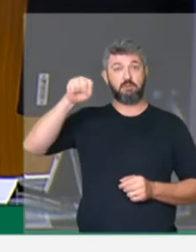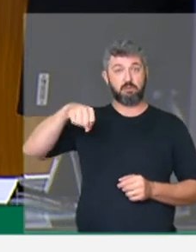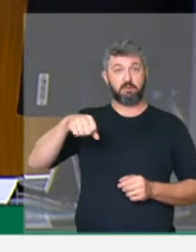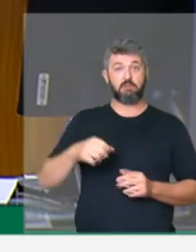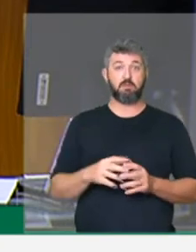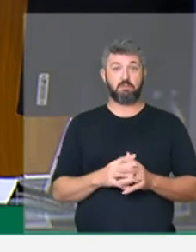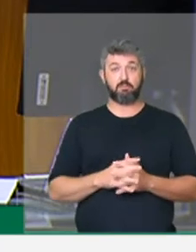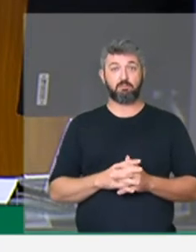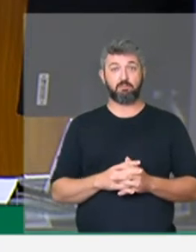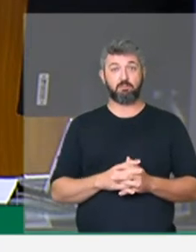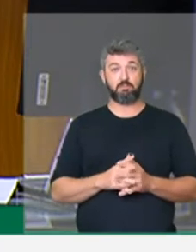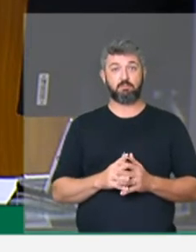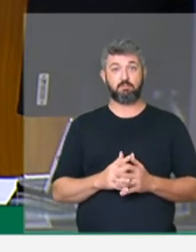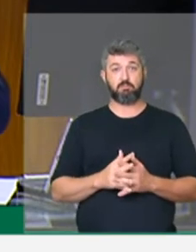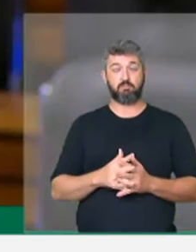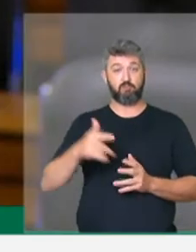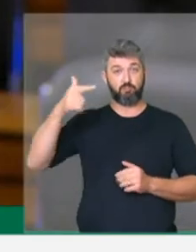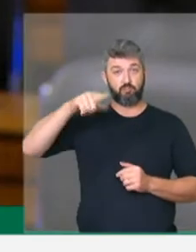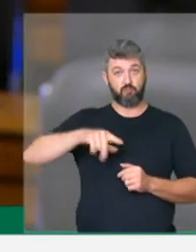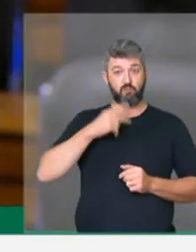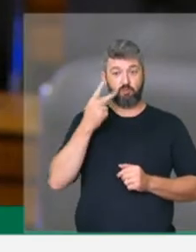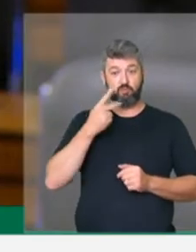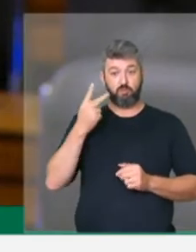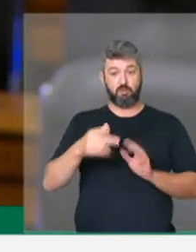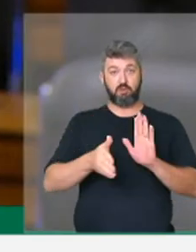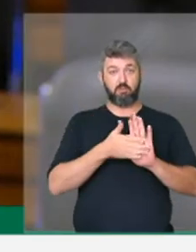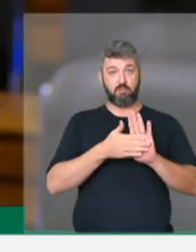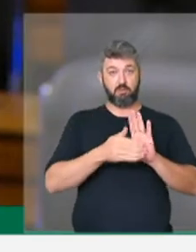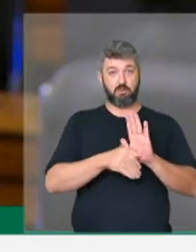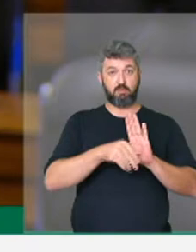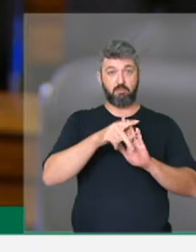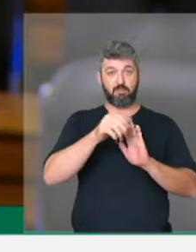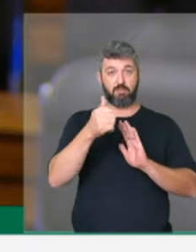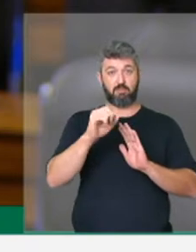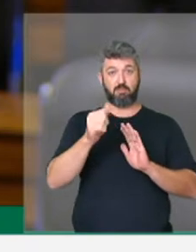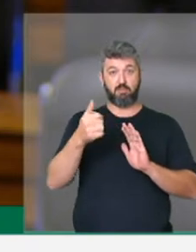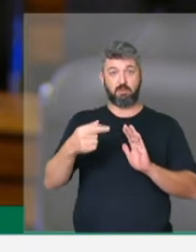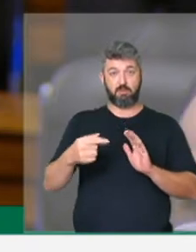FNOR E DO FINAME E PARAR DE DRENAR ESSES RECURSOS PÚBLICOS PARA UM... UM MEIO